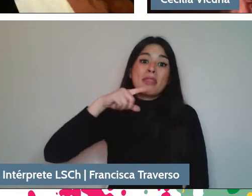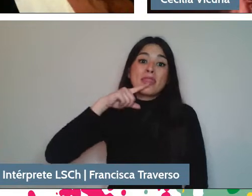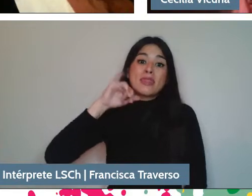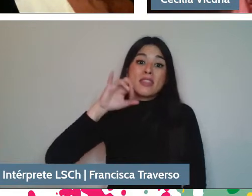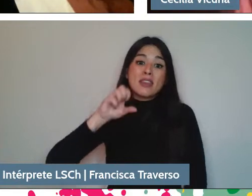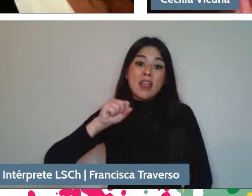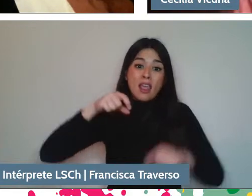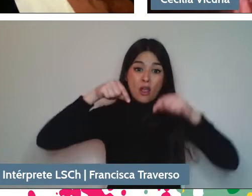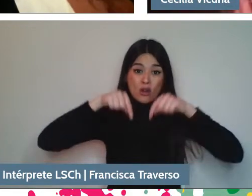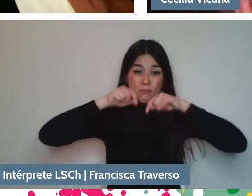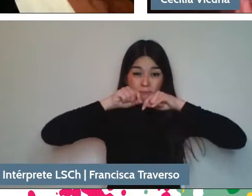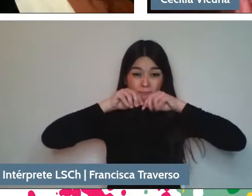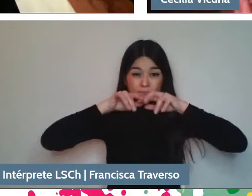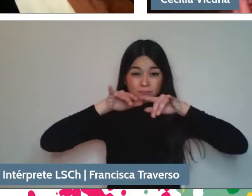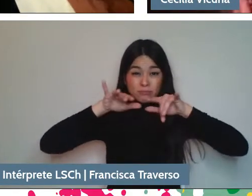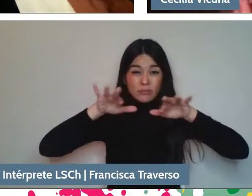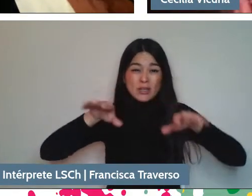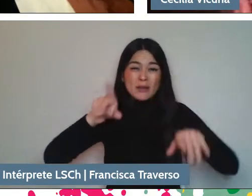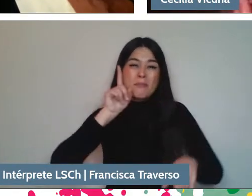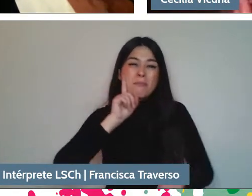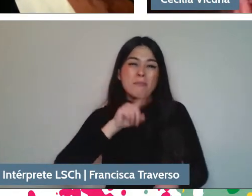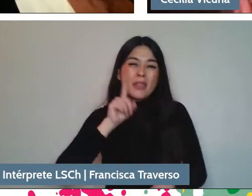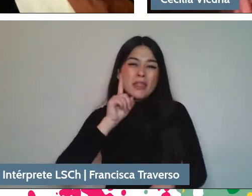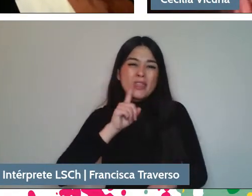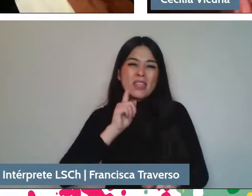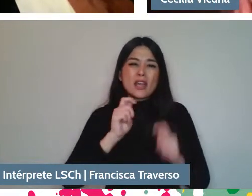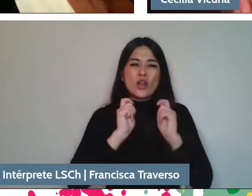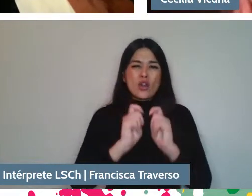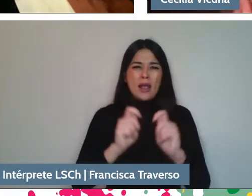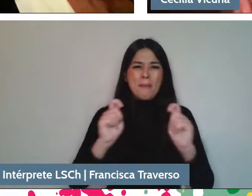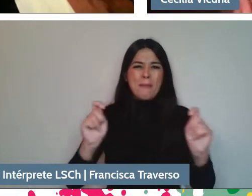con toda la campaña del rechazo y todo eso.